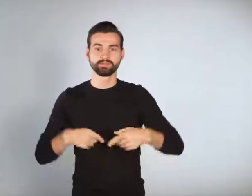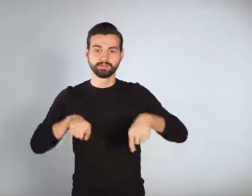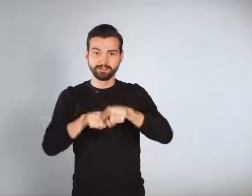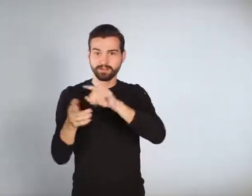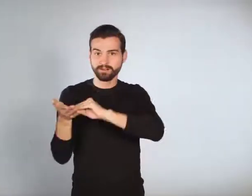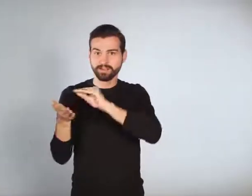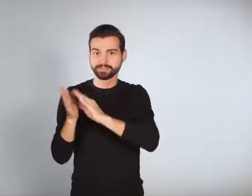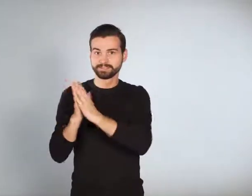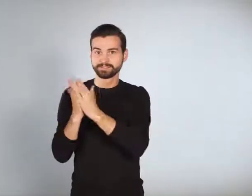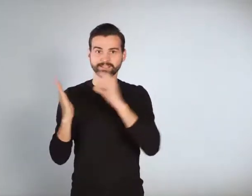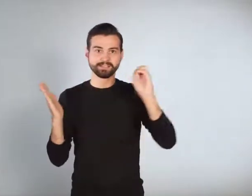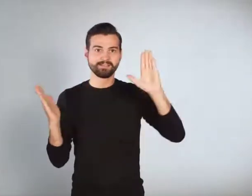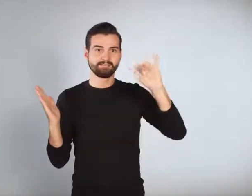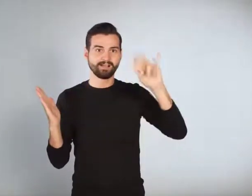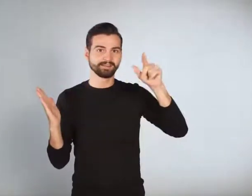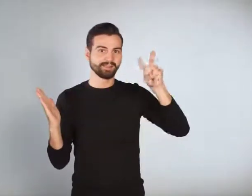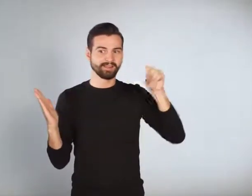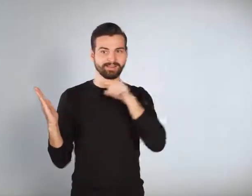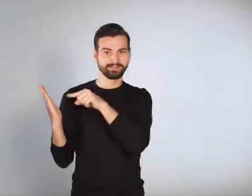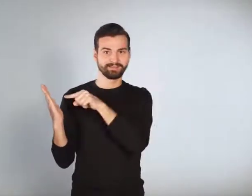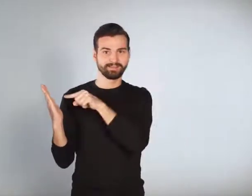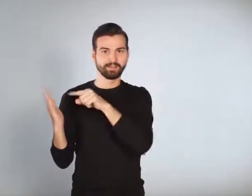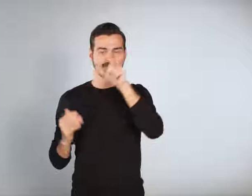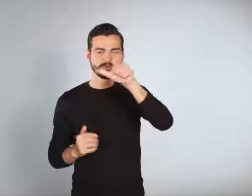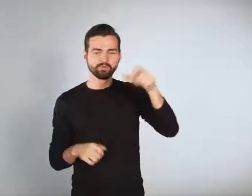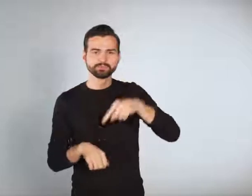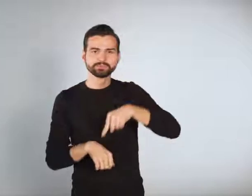Как гласит Евангелие, люди,